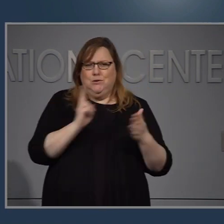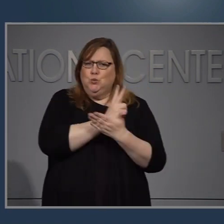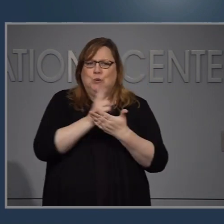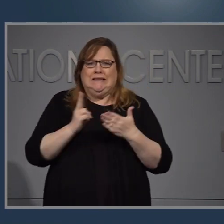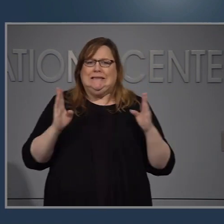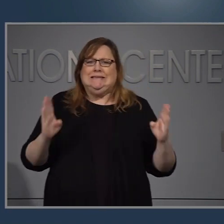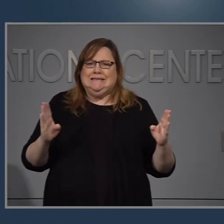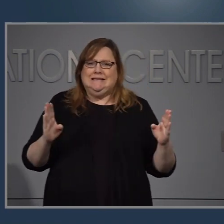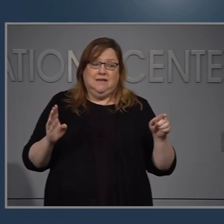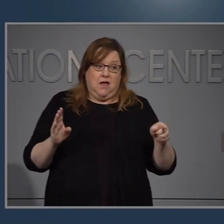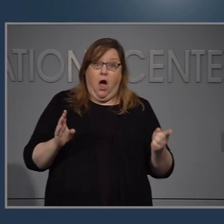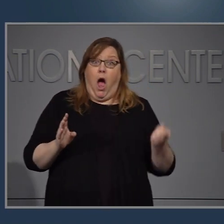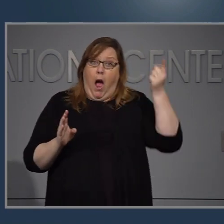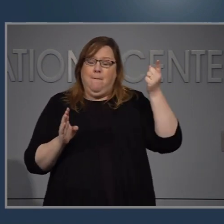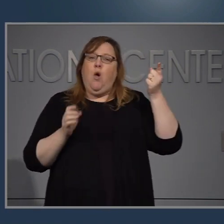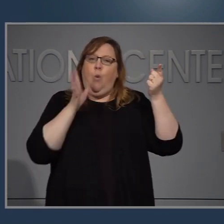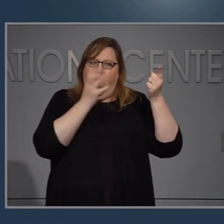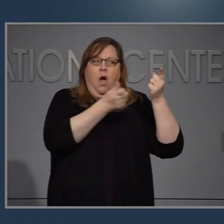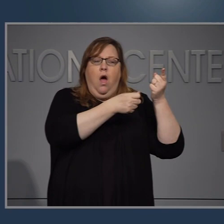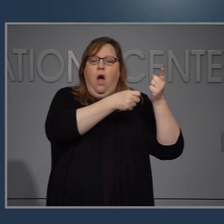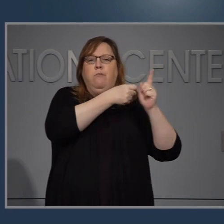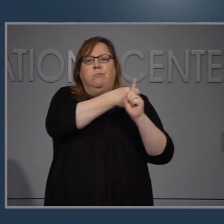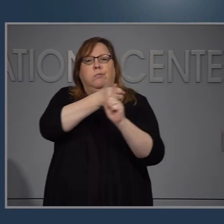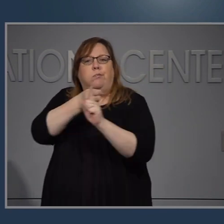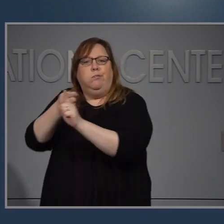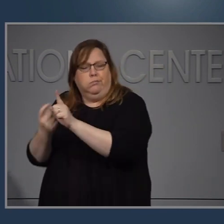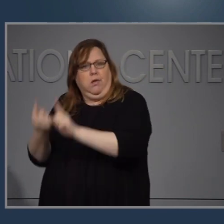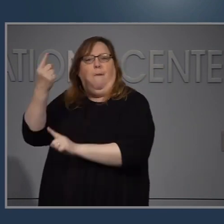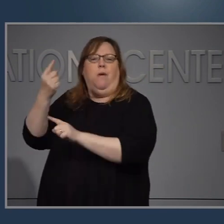Hemos visto que las visitas de y salas de emergencia.